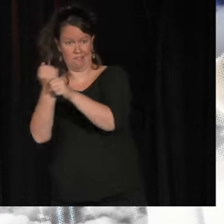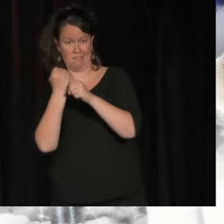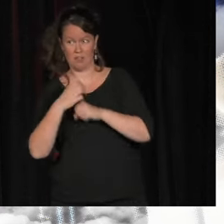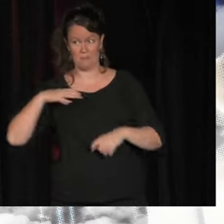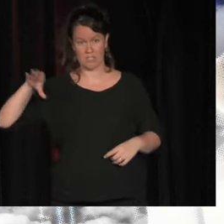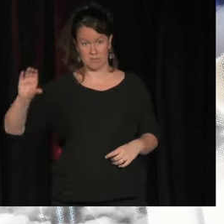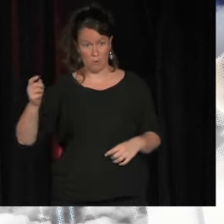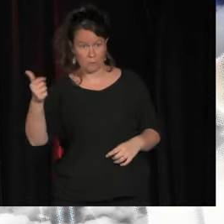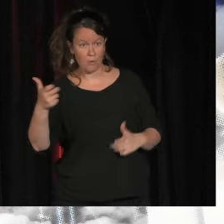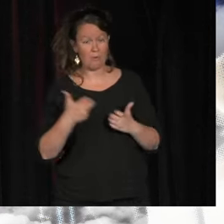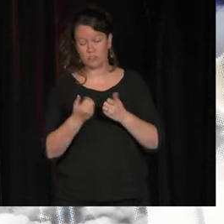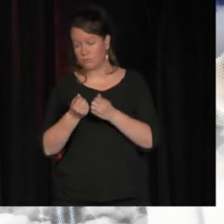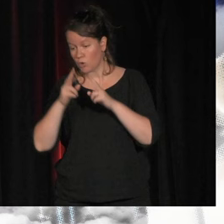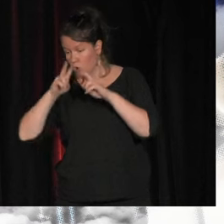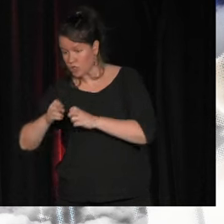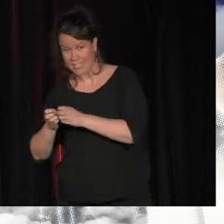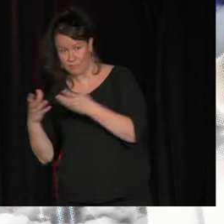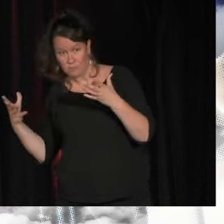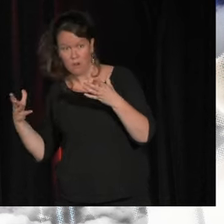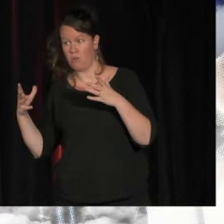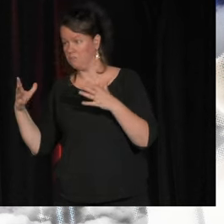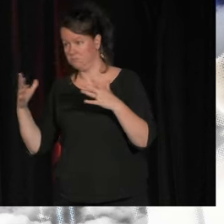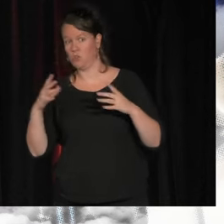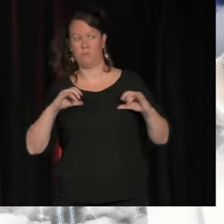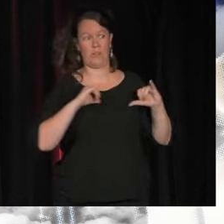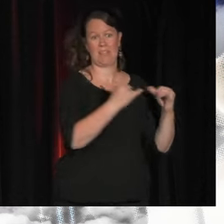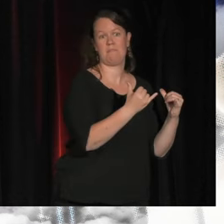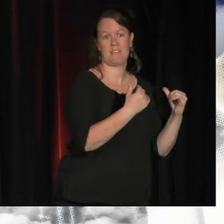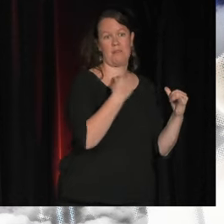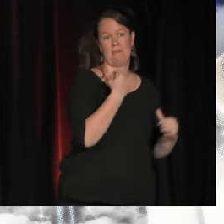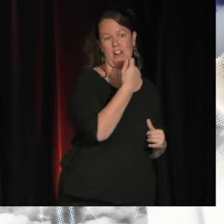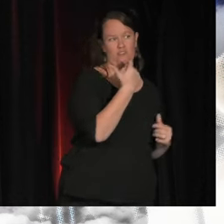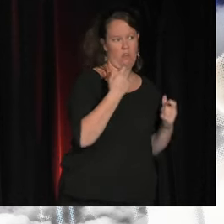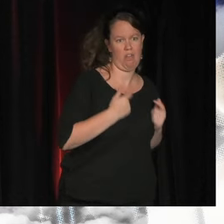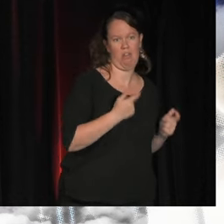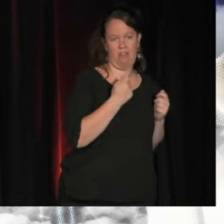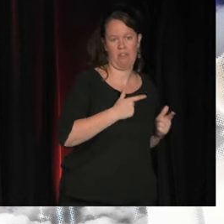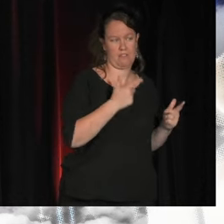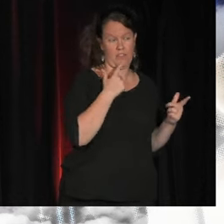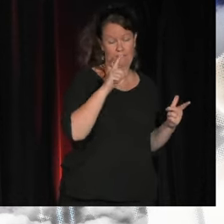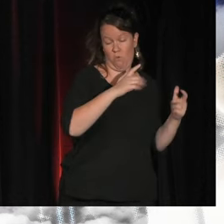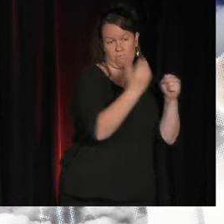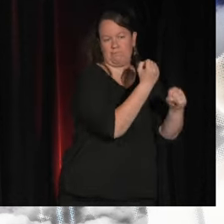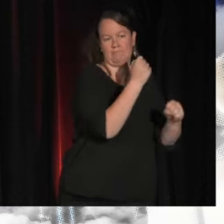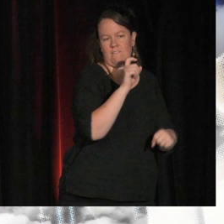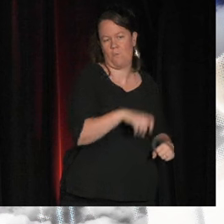Ils n'ont plus de R&D, ils n'ont plus quoi que ce soit parce que le gaming est en train de perdre de l'argent. Donc il se peut très bien que d'ici quelques années et là,